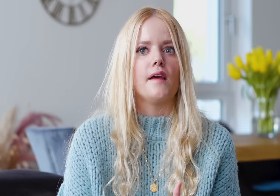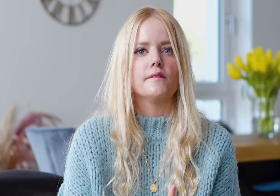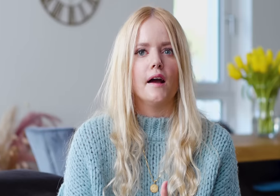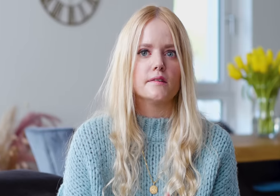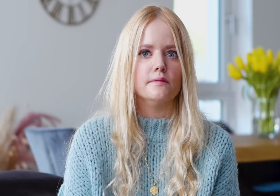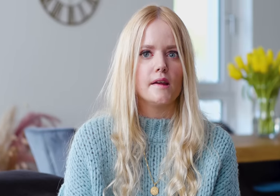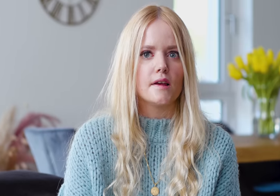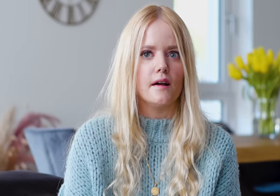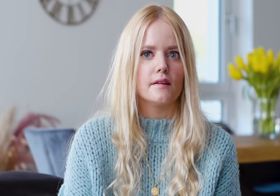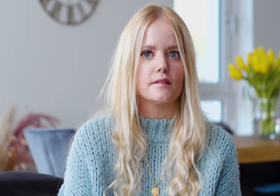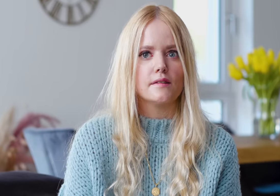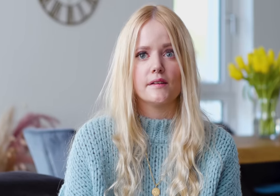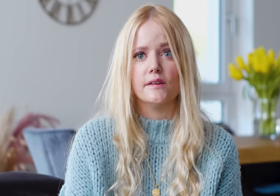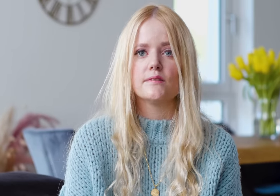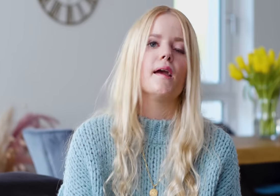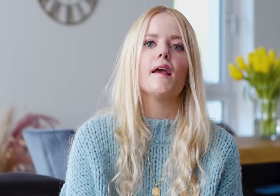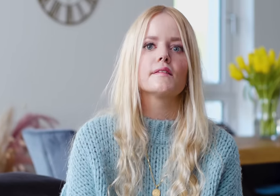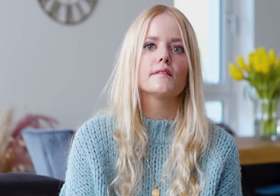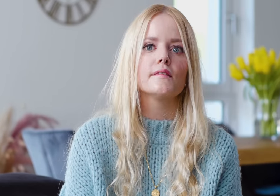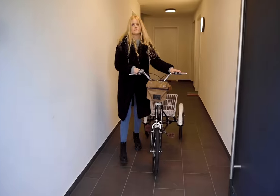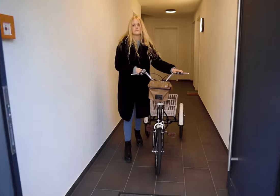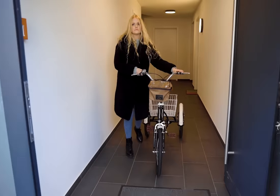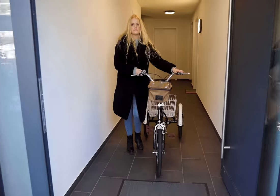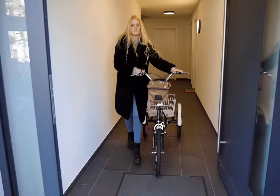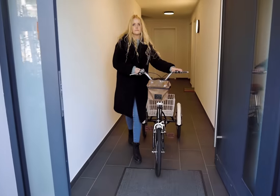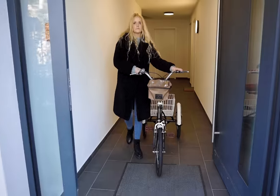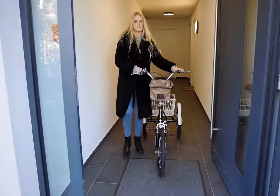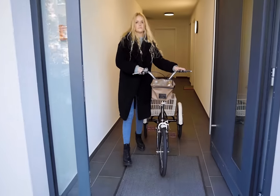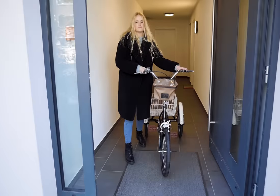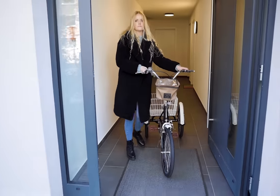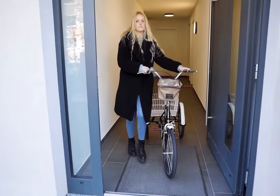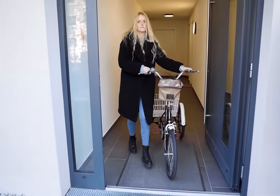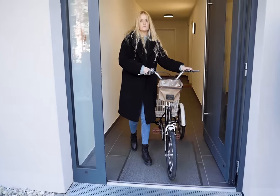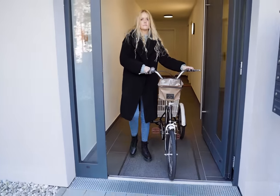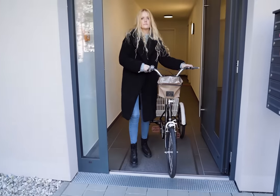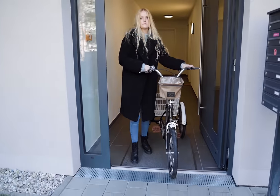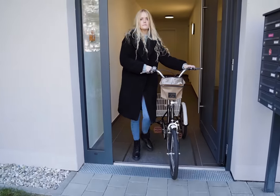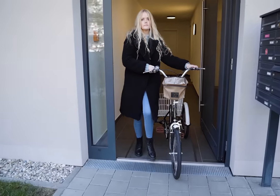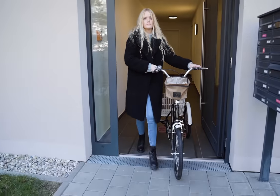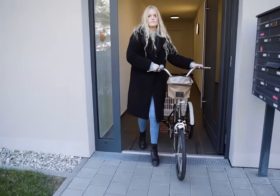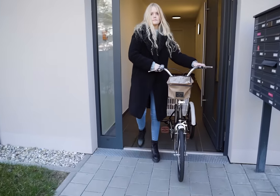weil einfach alles wehtat. Ich konnt nicht mehr essen. Und irgendwann haben meine Eltern sonntags gesagt,